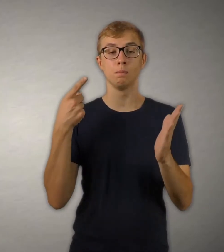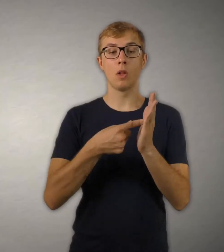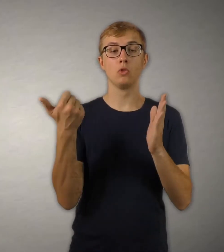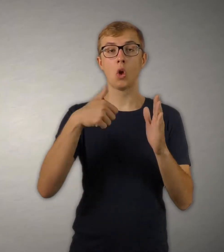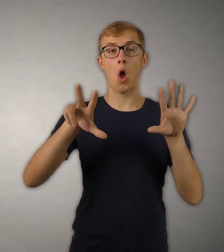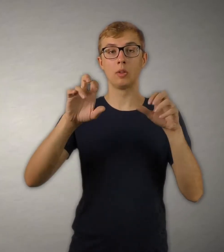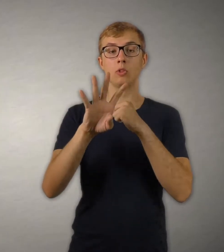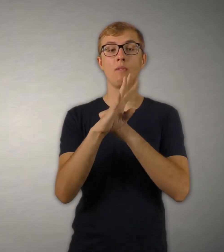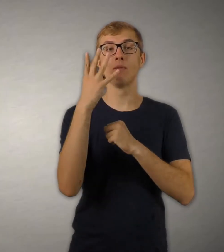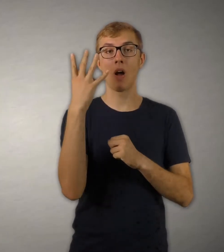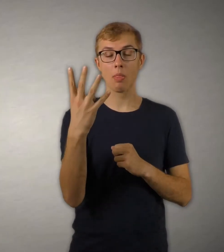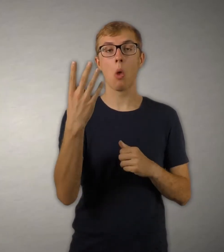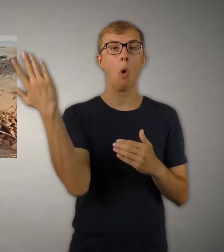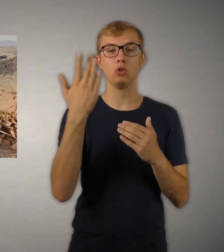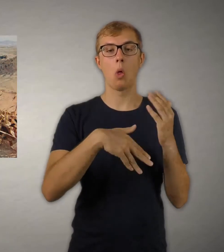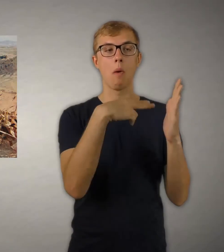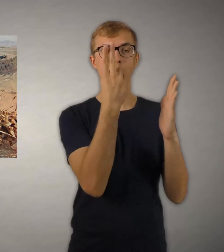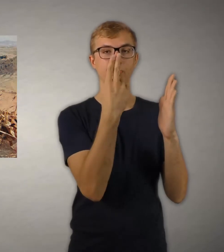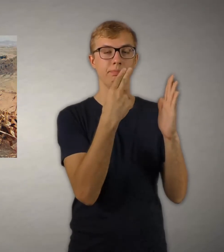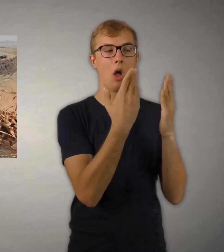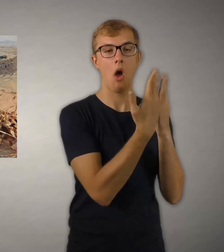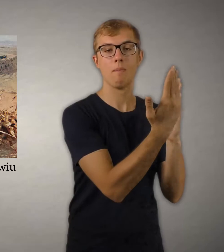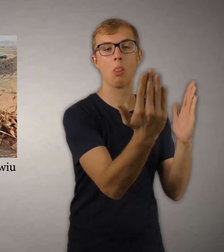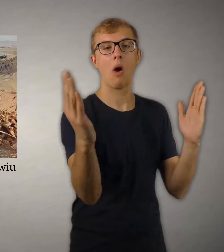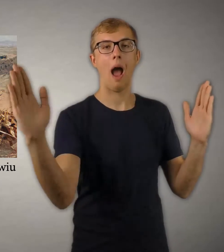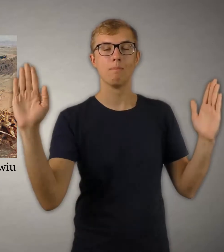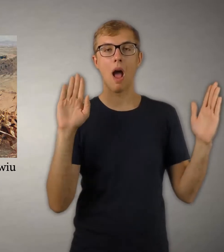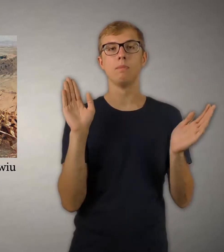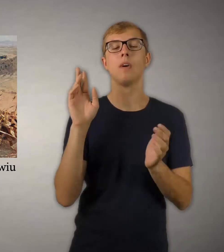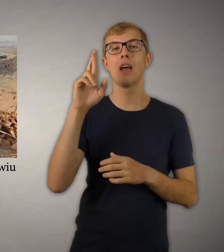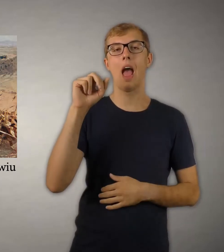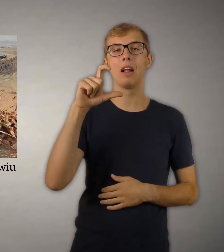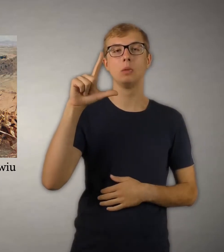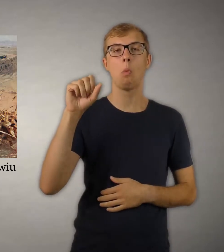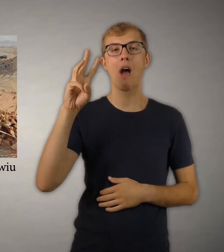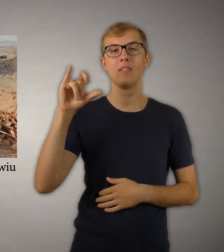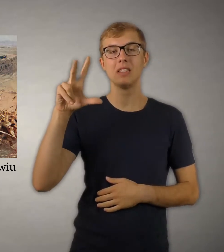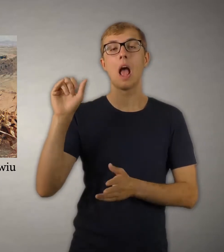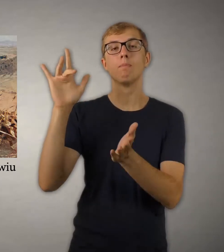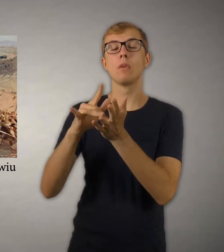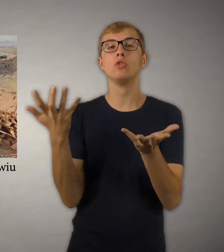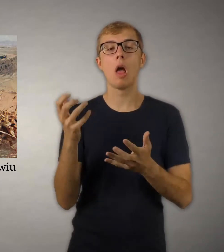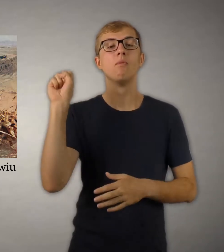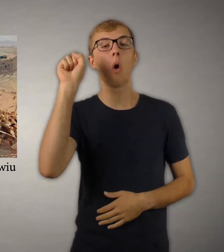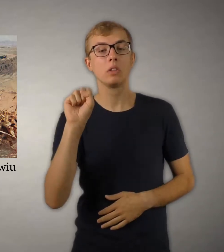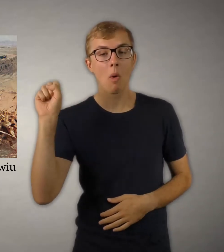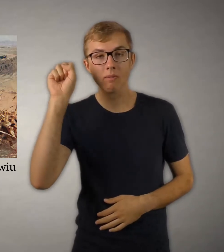W 1894 roku ukończono tworzenie Panoramy Racławickiej we Wrocławiu.